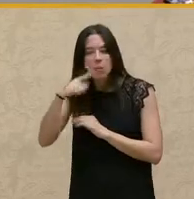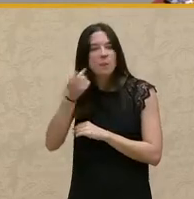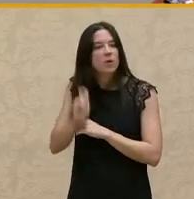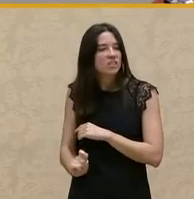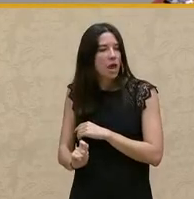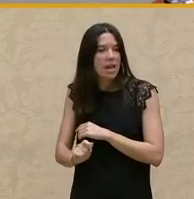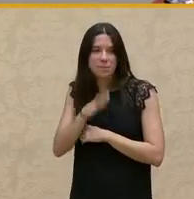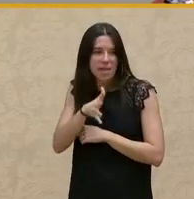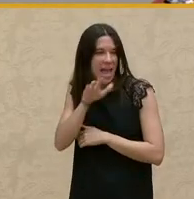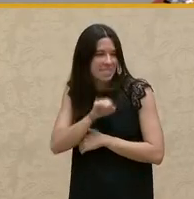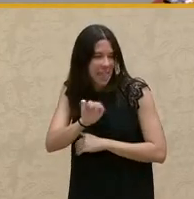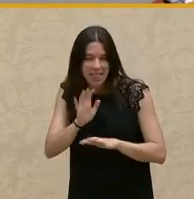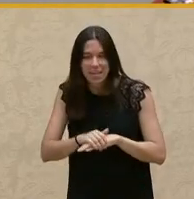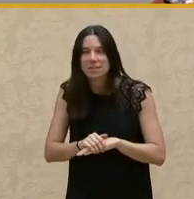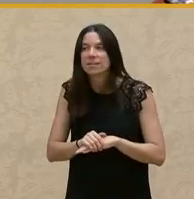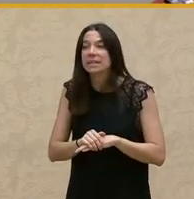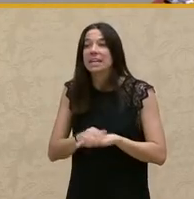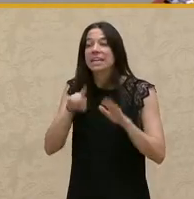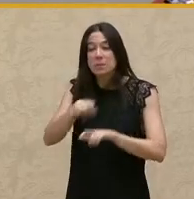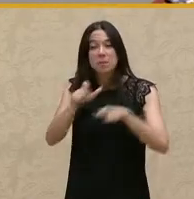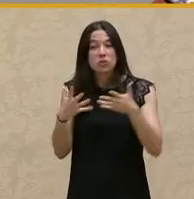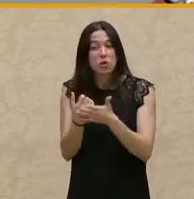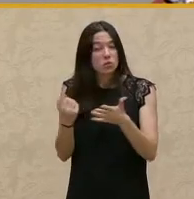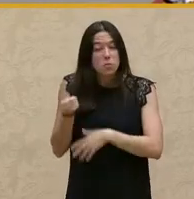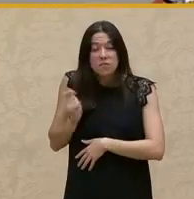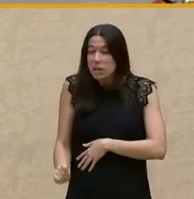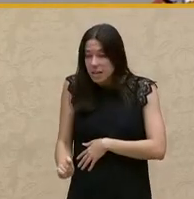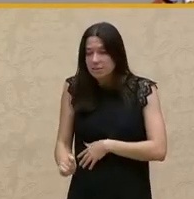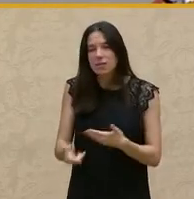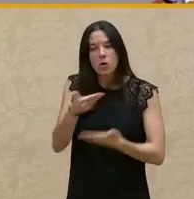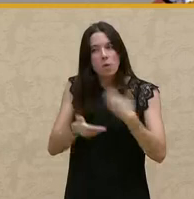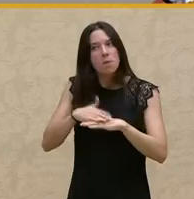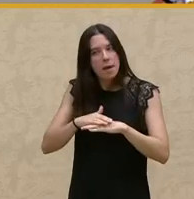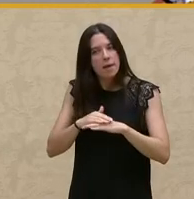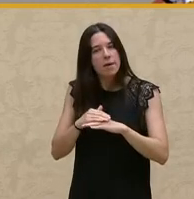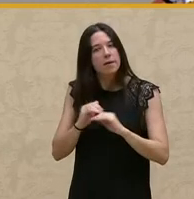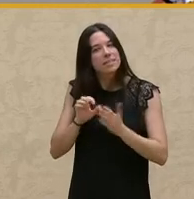a todos los profesionales que colaboraron en la puesta en marcha de aquellos servicios,